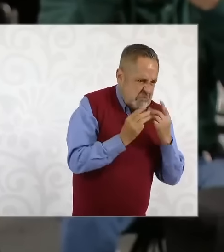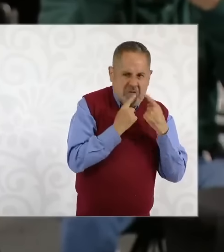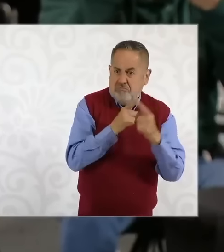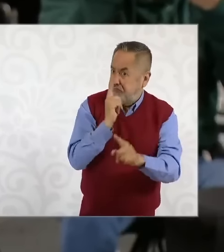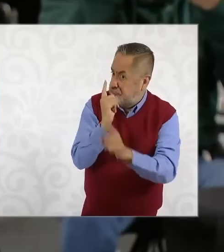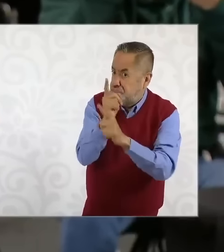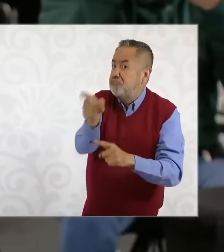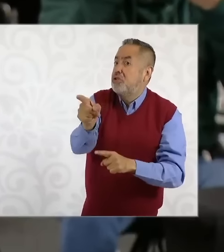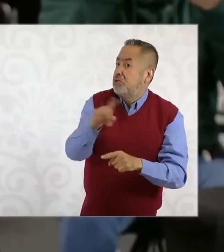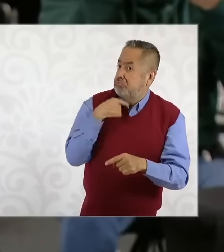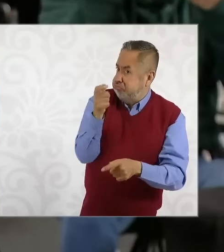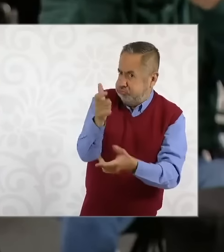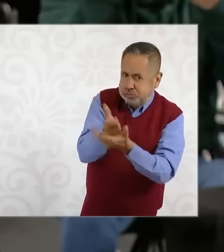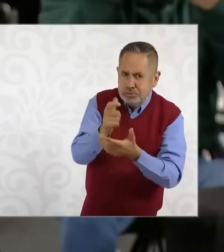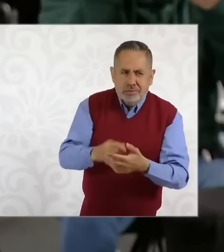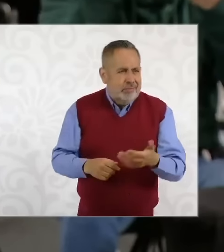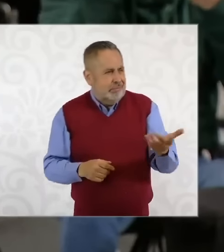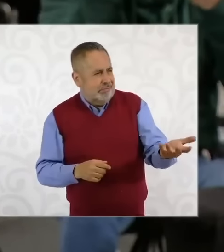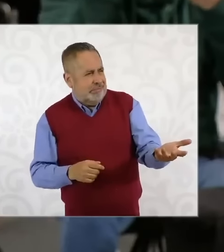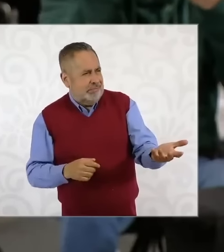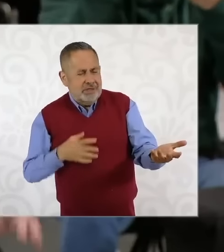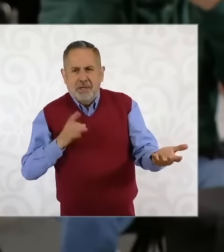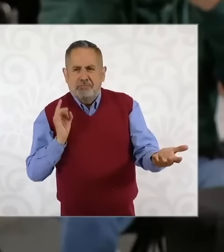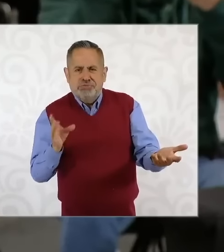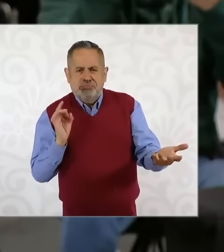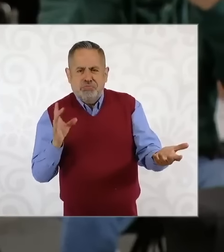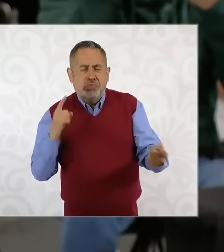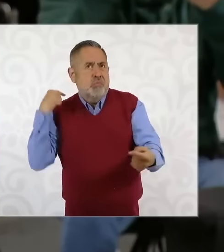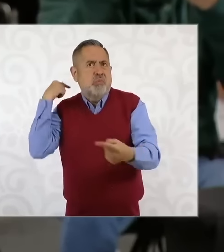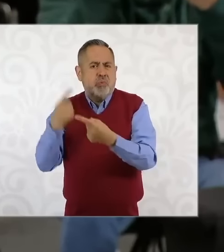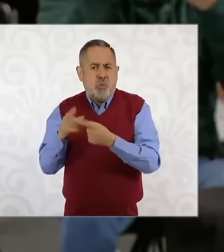le llevamos ganando Ecuador los últimos 40 años. No sé si eh desde esos entonces el supuesto cártel